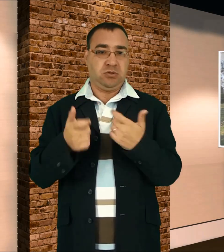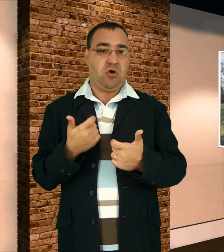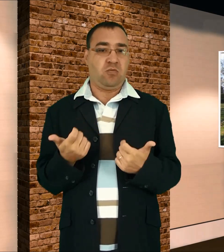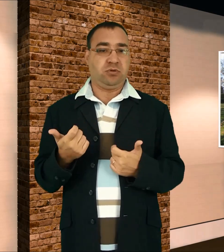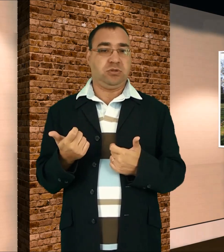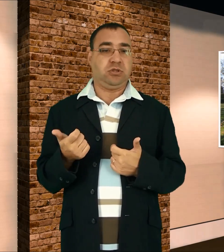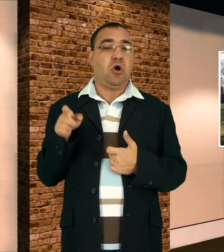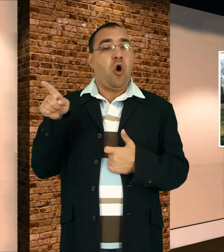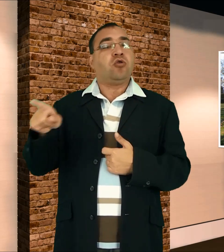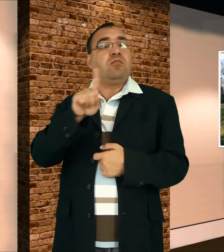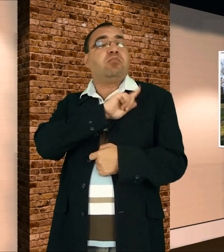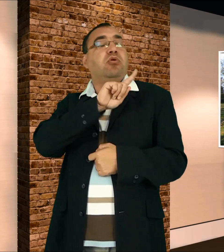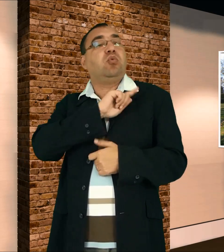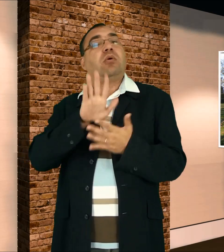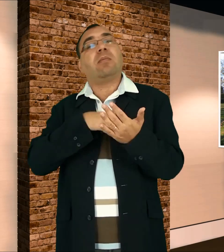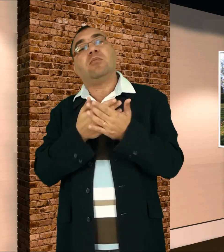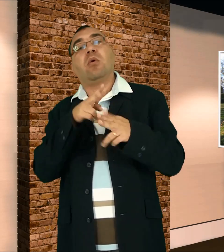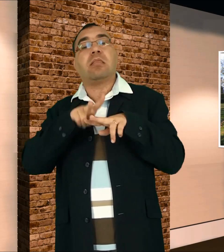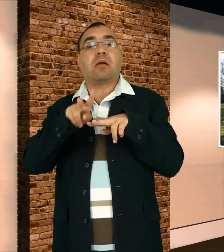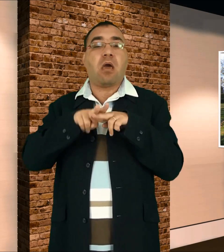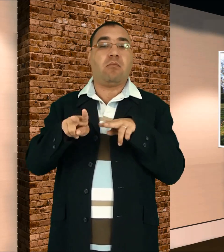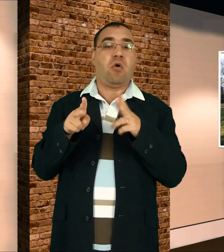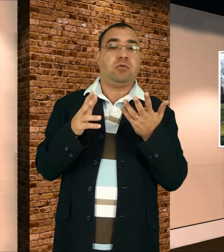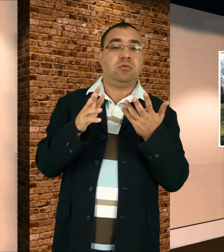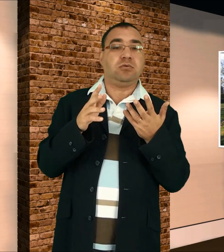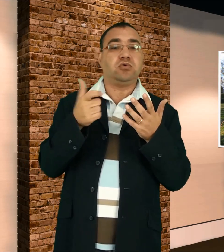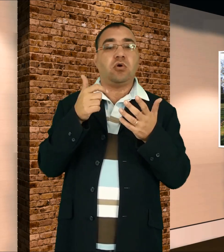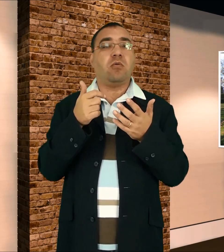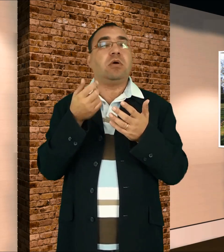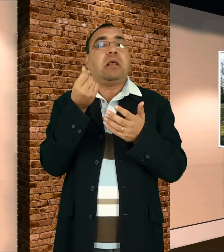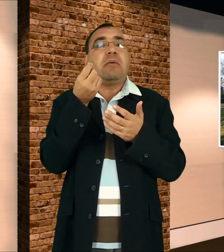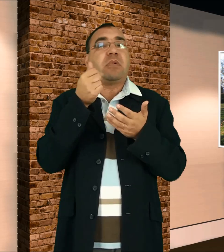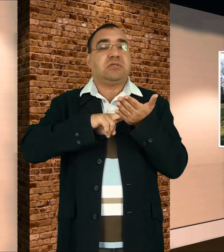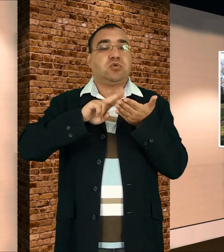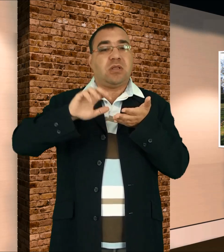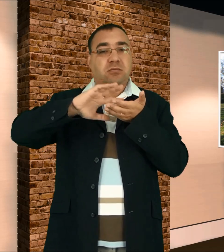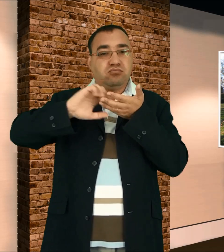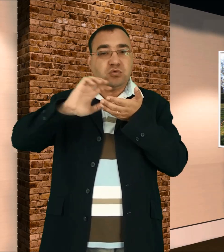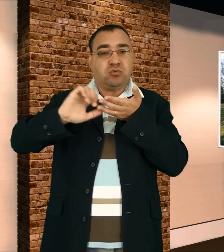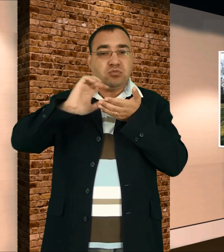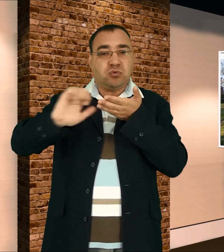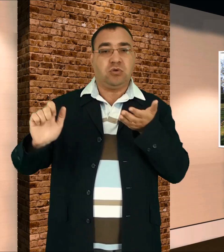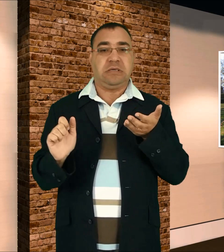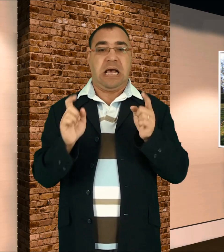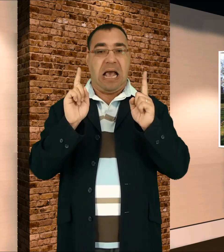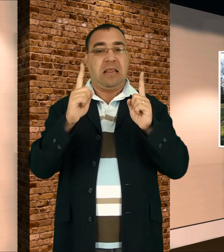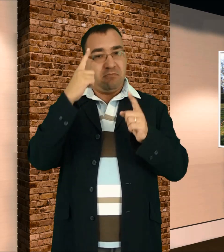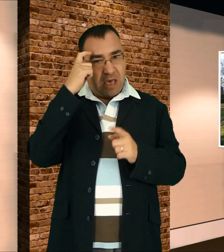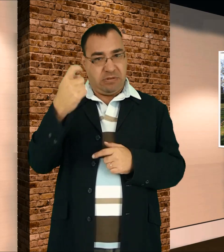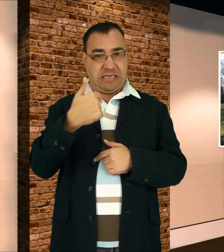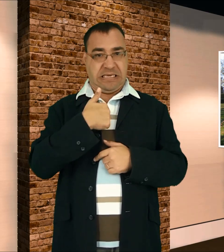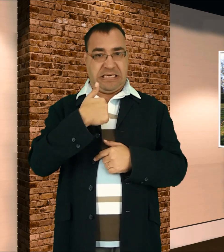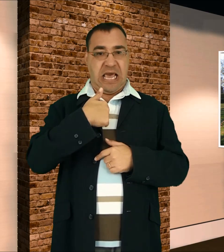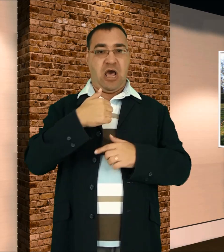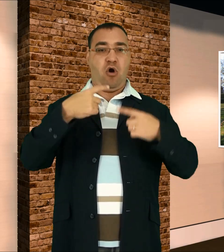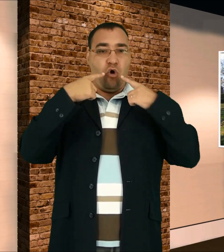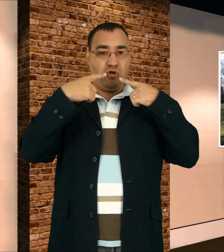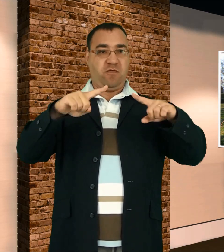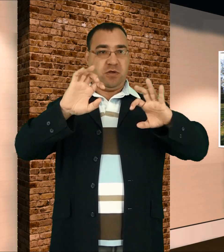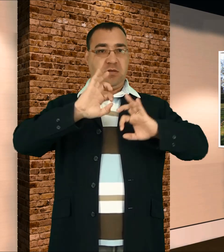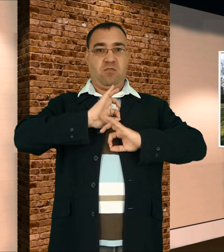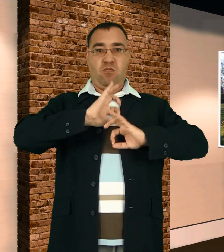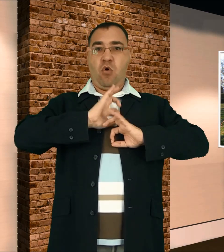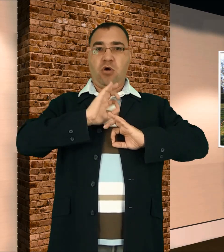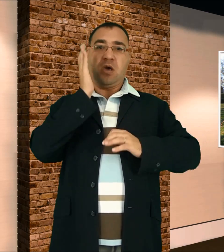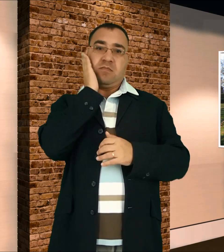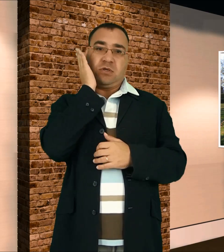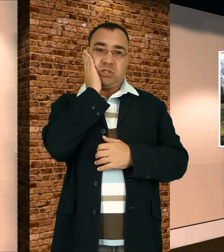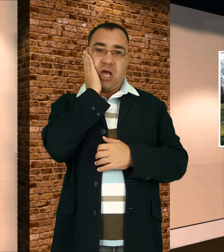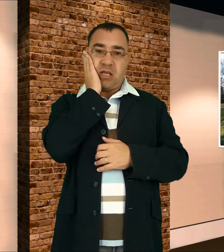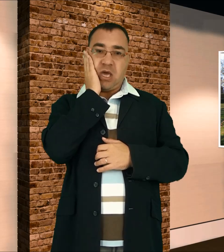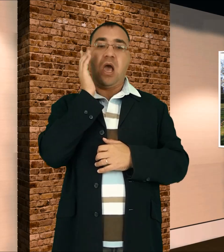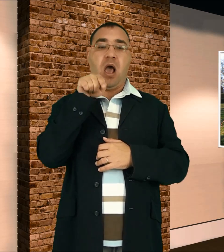Zarząd też odpowiada za pobieranie opłat, decyzje o remontach i konserwacjach.